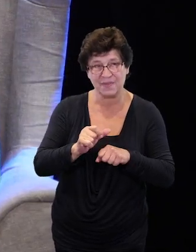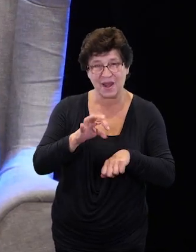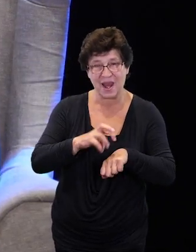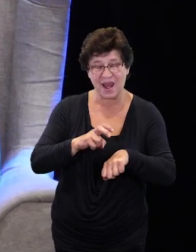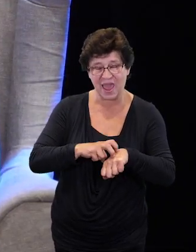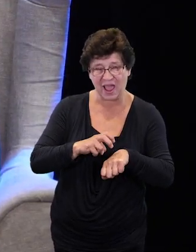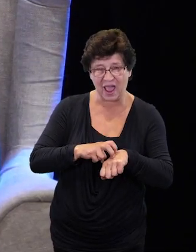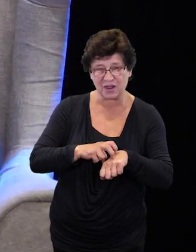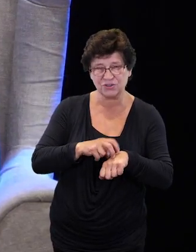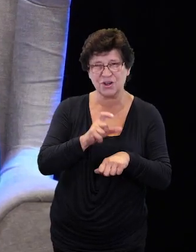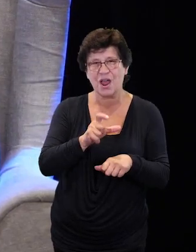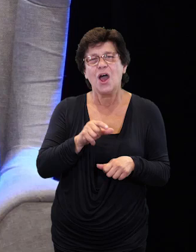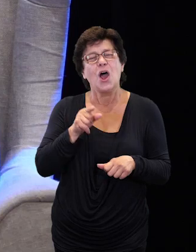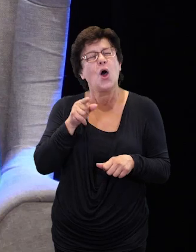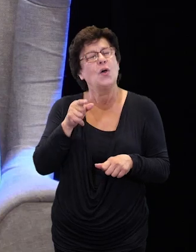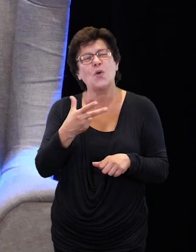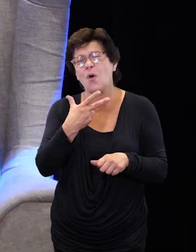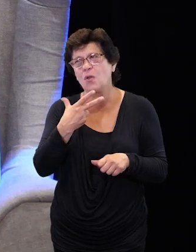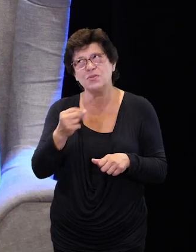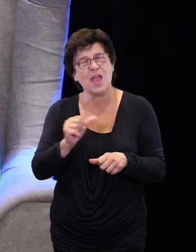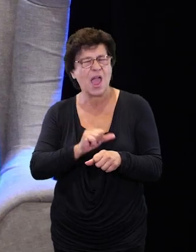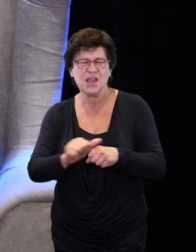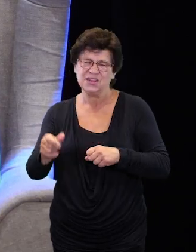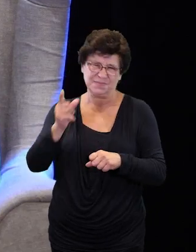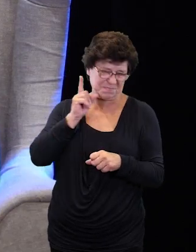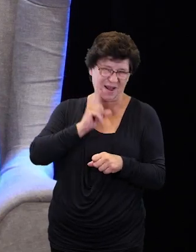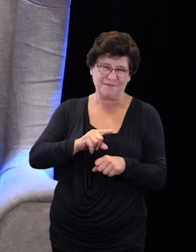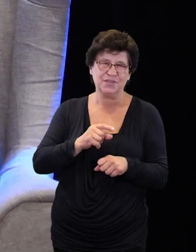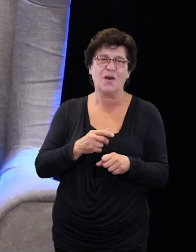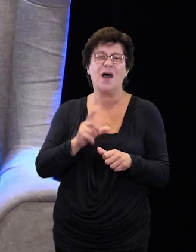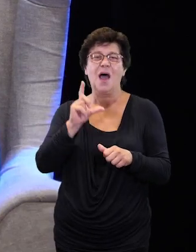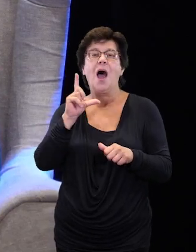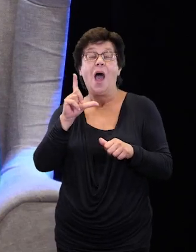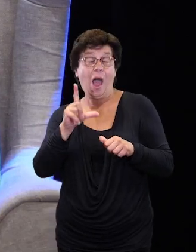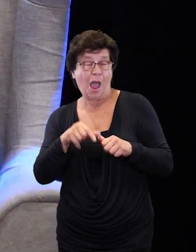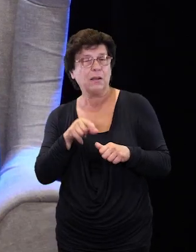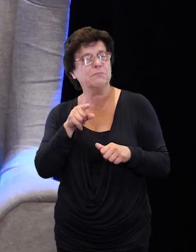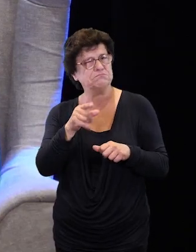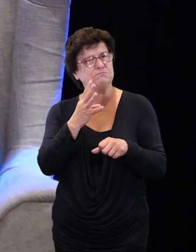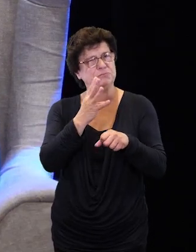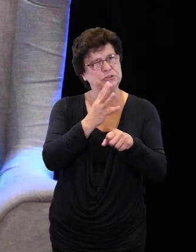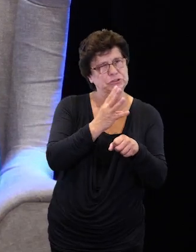co nie jest do końca prawdą oczywiście, uważa, że, o, to jest taki lekarz, że on już coś wie, ale jeszcze nie jest stary.